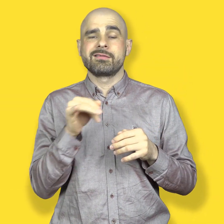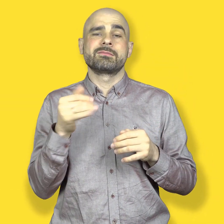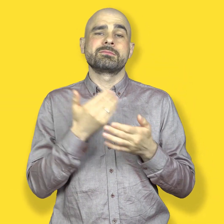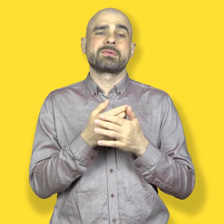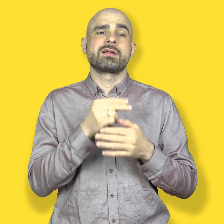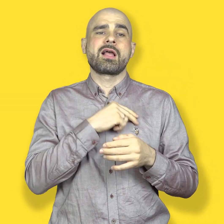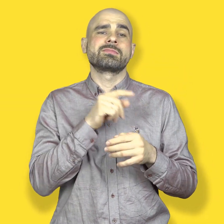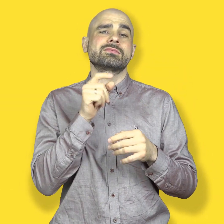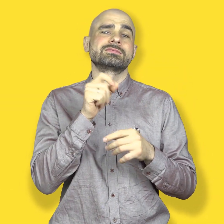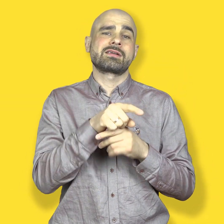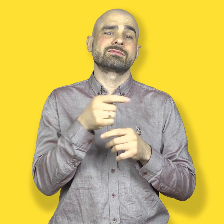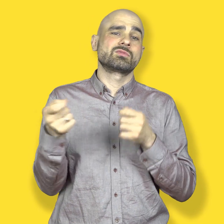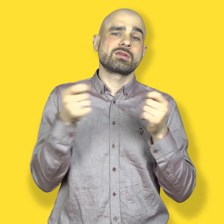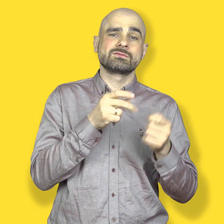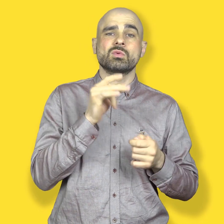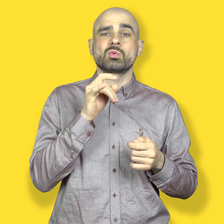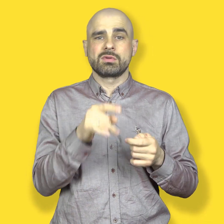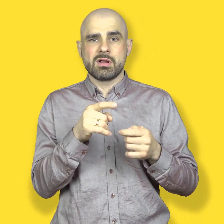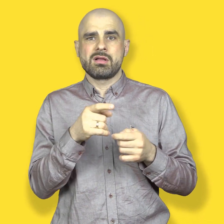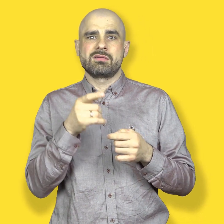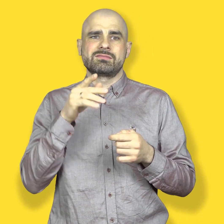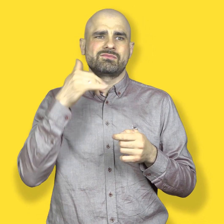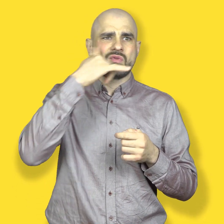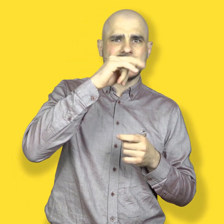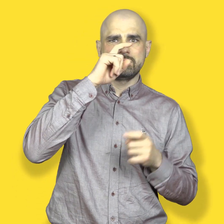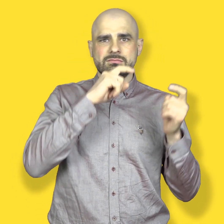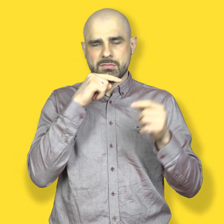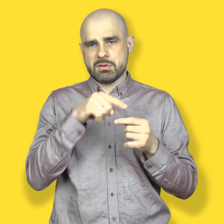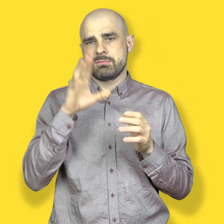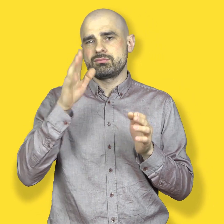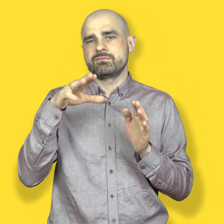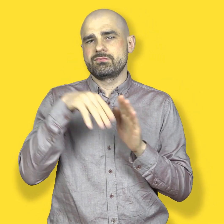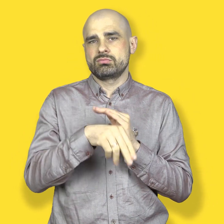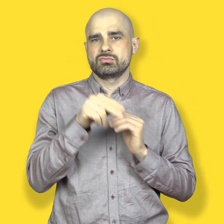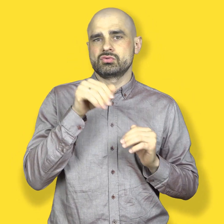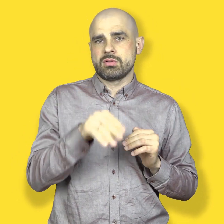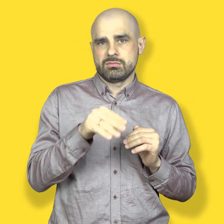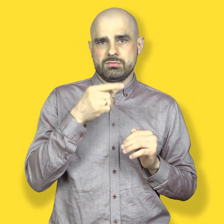Также в этих тарифах для неслышащих водителей будет реализована функция чата с клиентом.